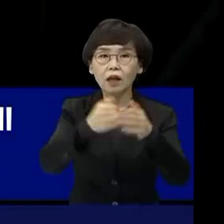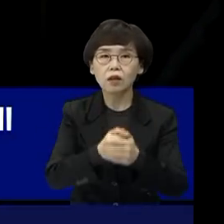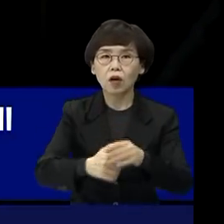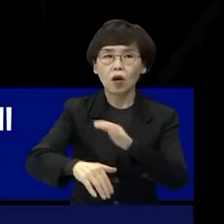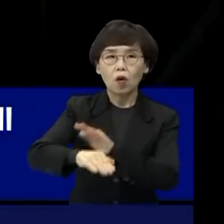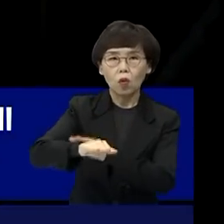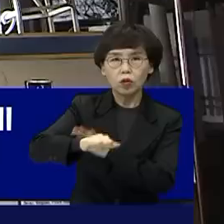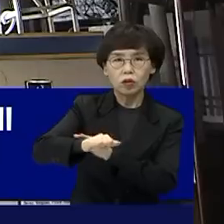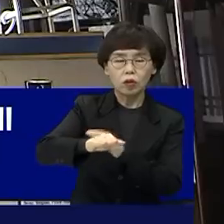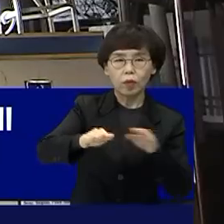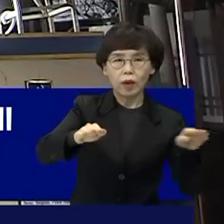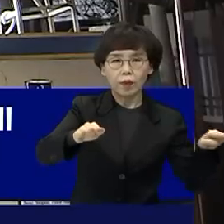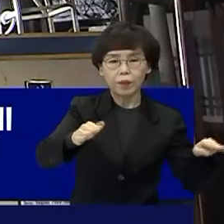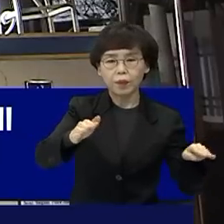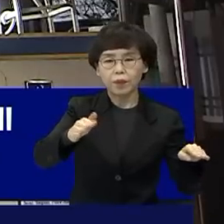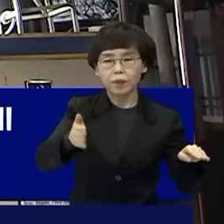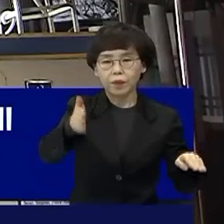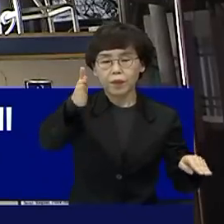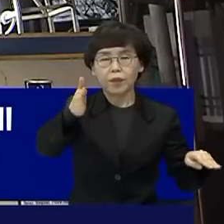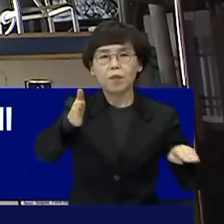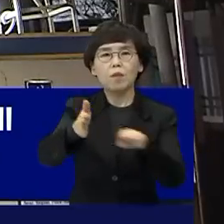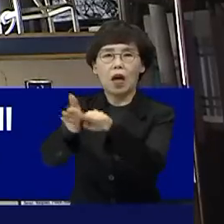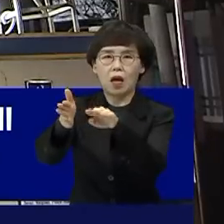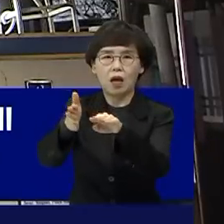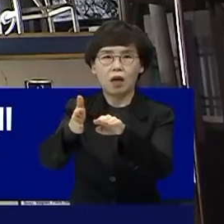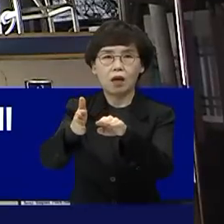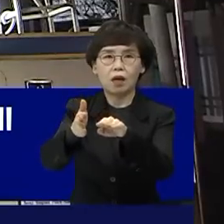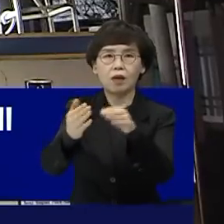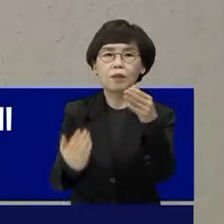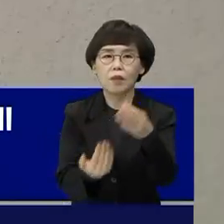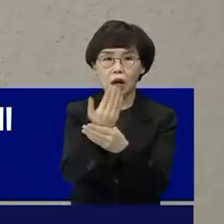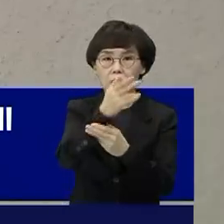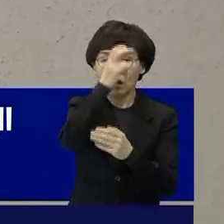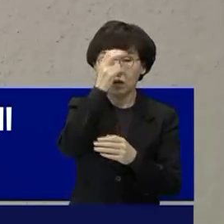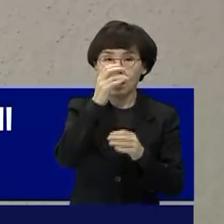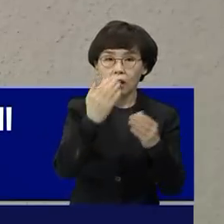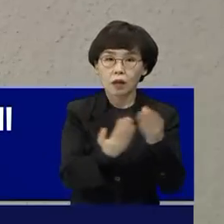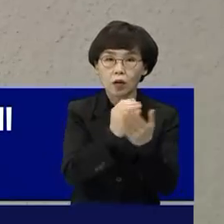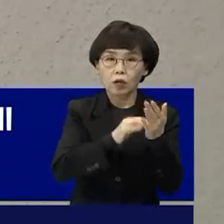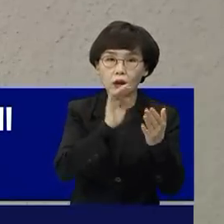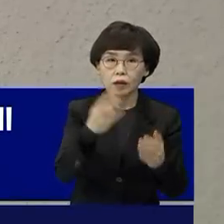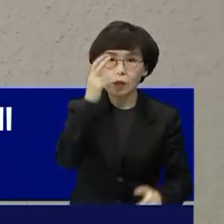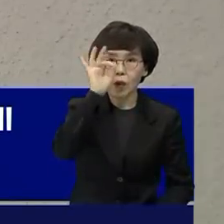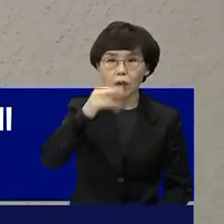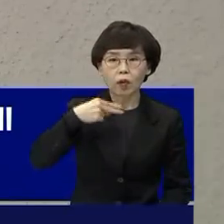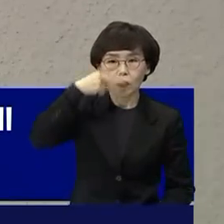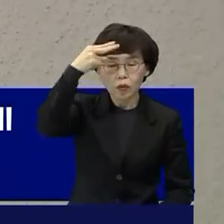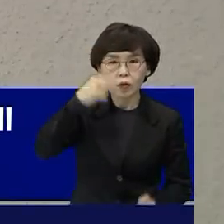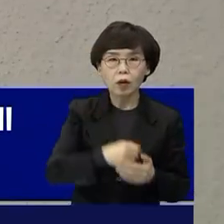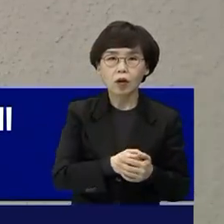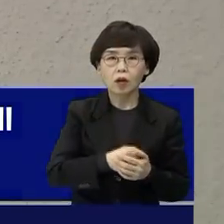가드레일을 들이받는 사고를 냈습니다. 경찰이 사고 직후 측정한 혈중알코올농도는 면허정지에 해당하는 수치였습니다.